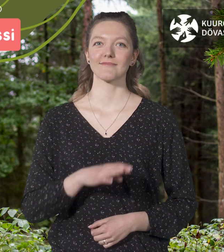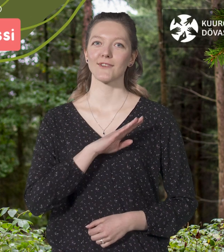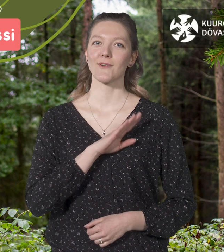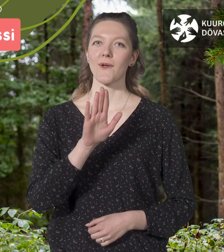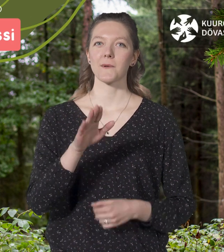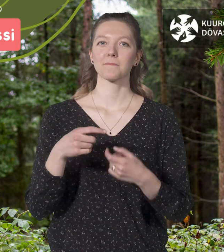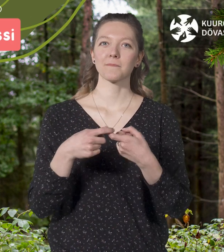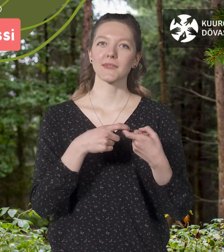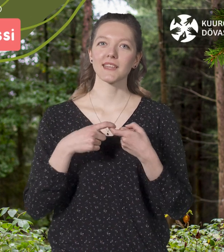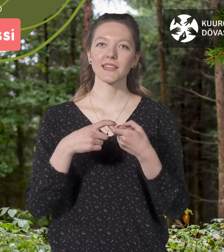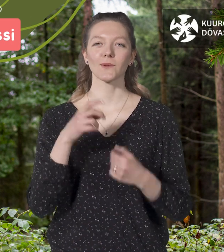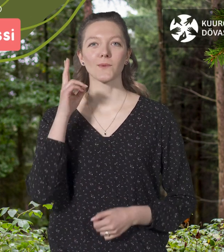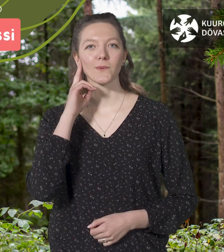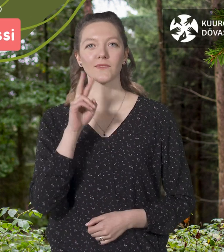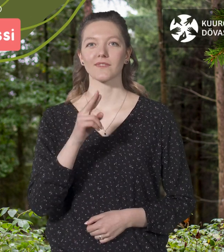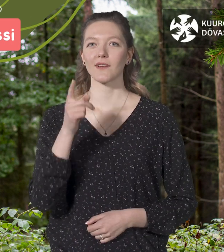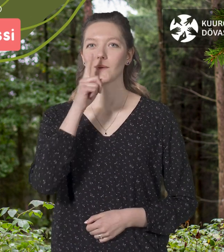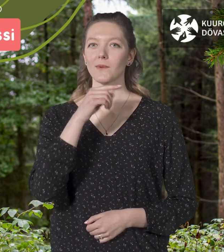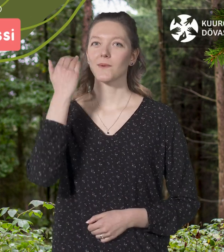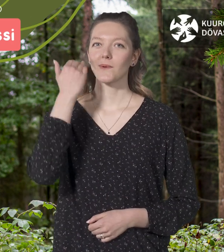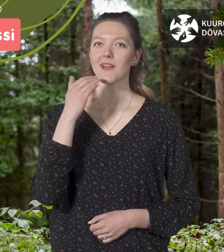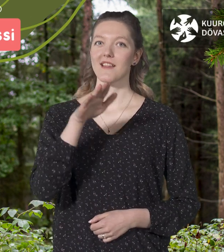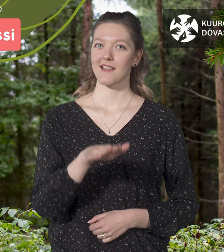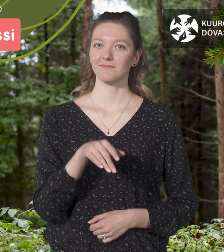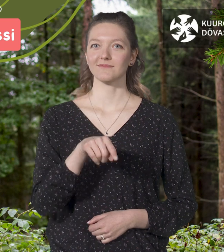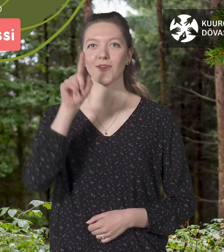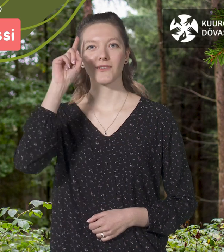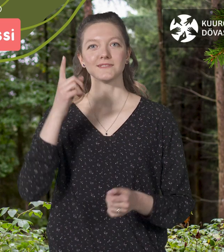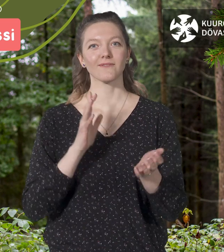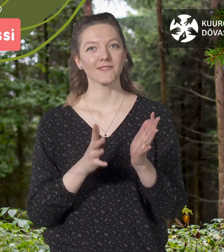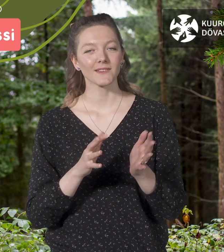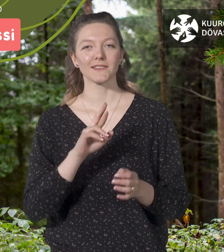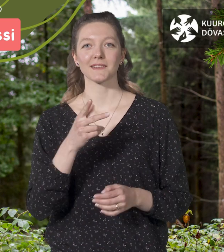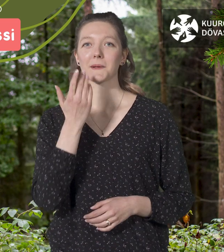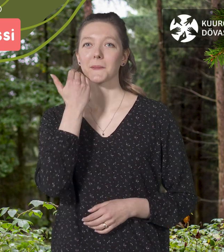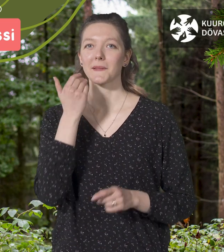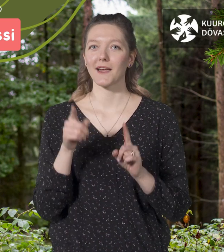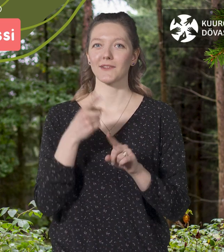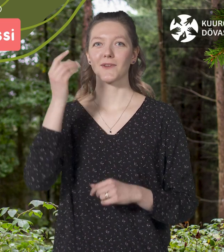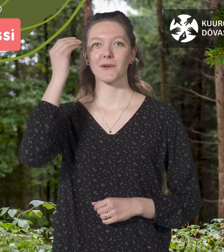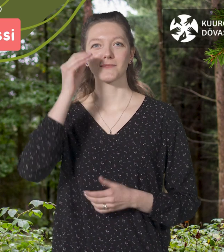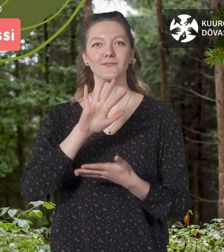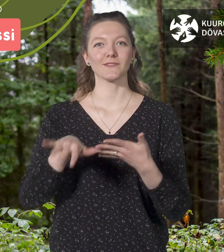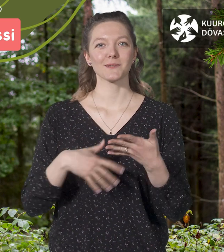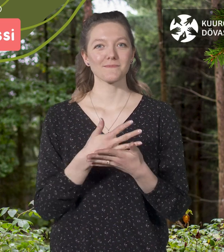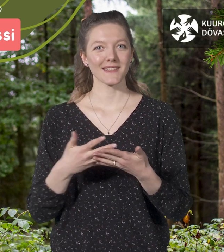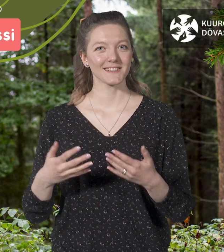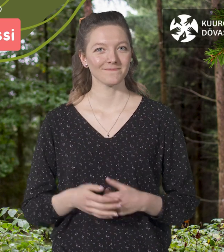Onko perheessänne kuuro tai huonokuuloinen - viittomakieltä käyttävä tai viittomakieltä aloitteleva lapsi?